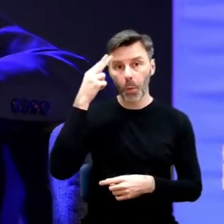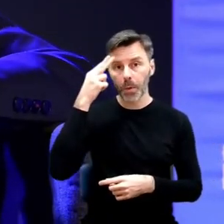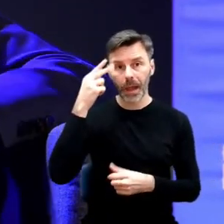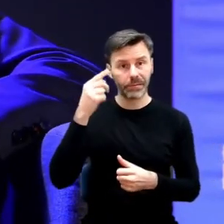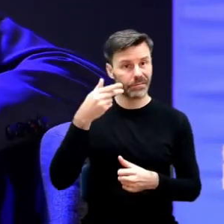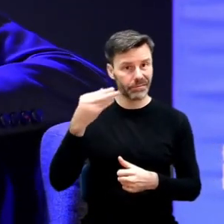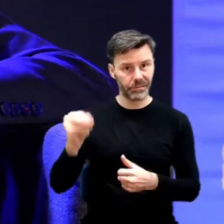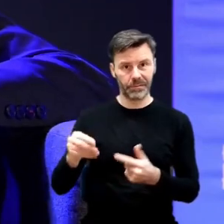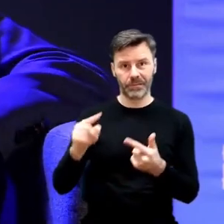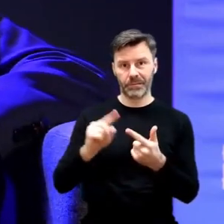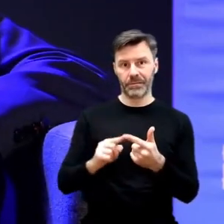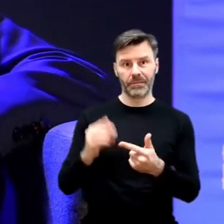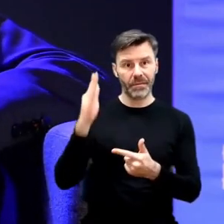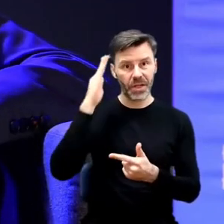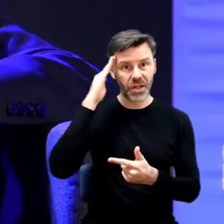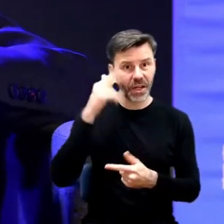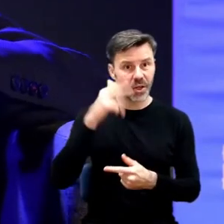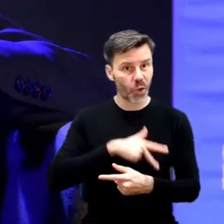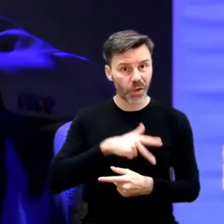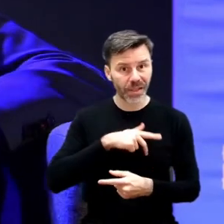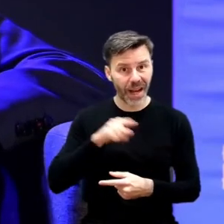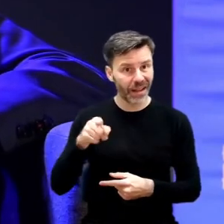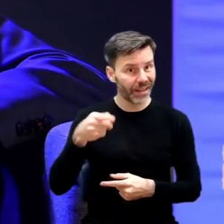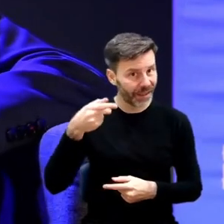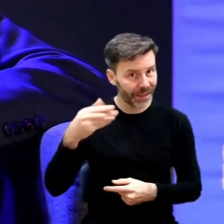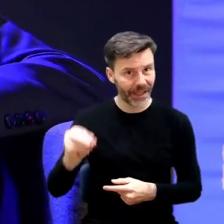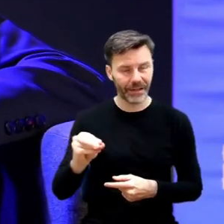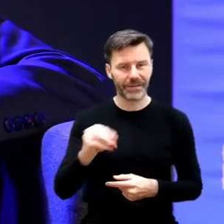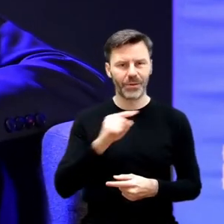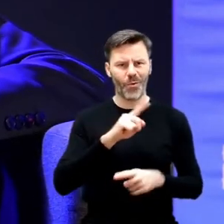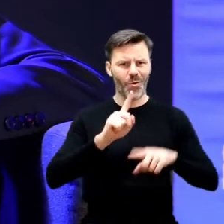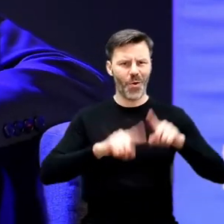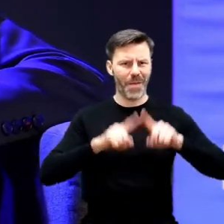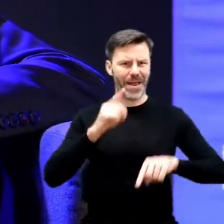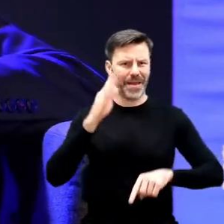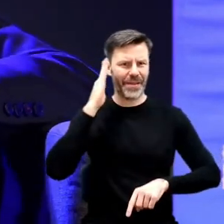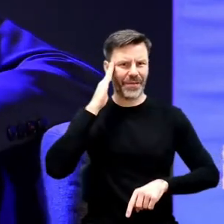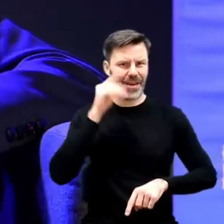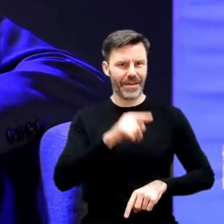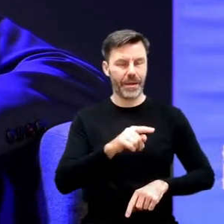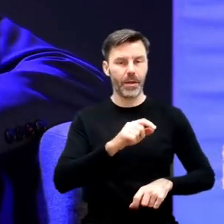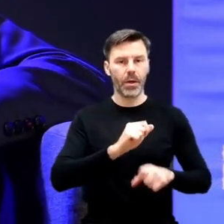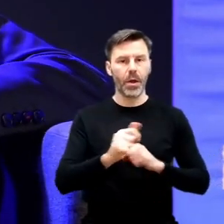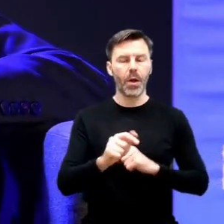to jest normalne mieszkanie, gdzie inwestorem co prawda jest gmina PTBS